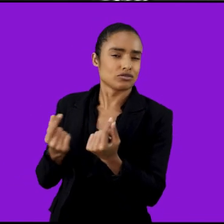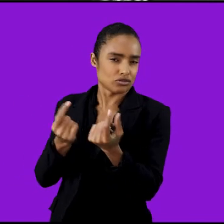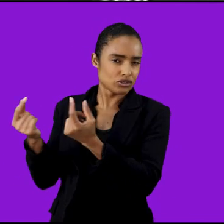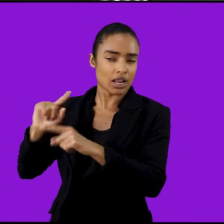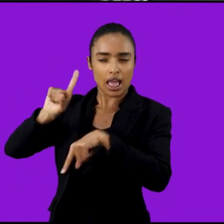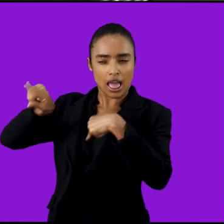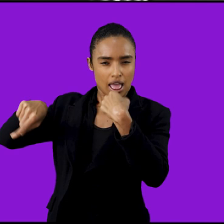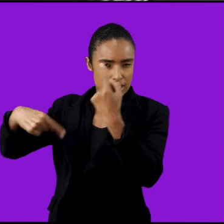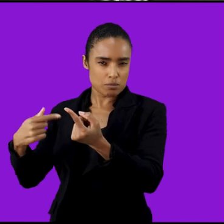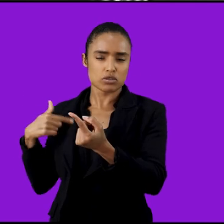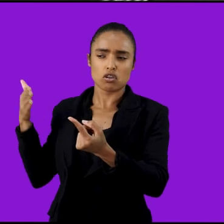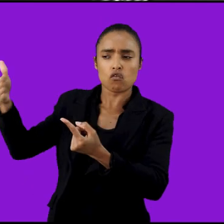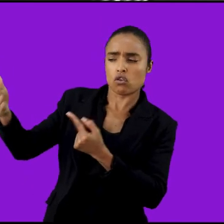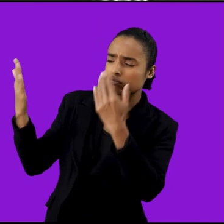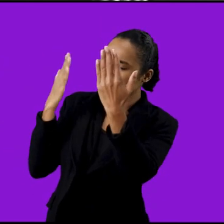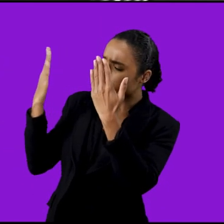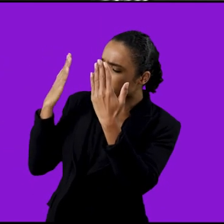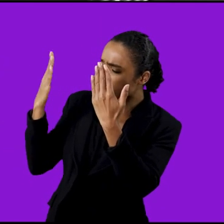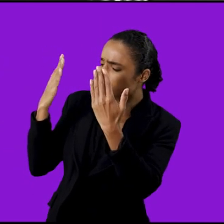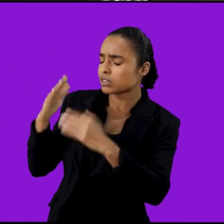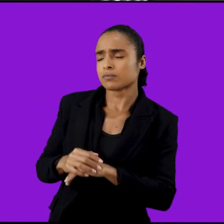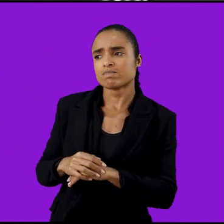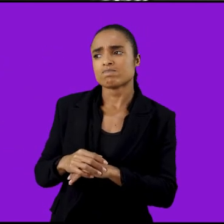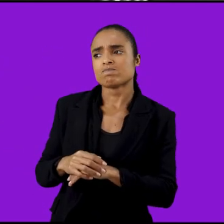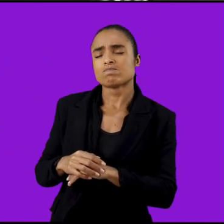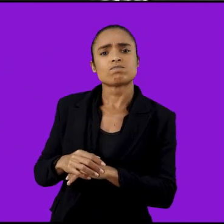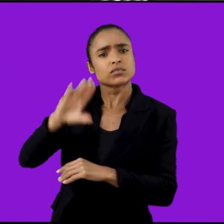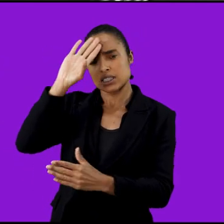Quando eu comecei a fazer terapia em relação às crenças. “Quais eram as minhas crenças?”.